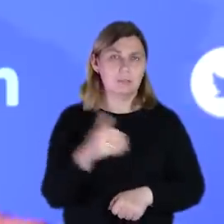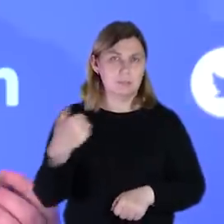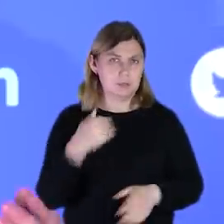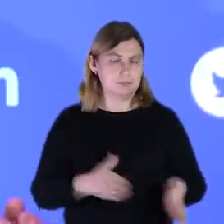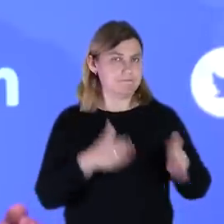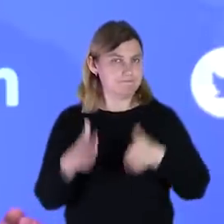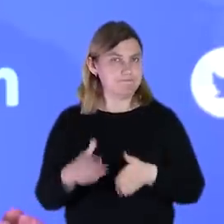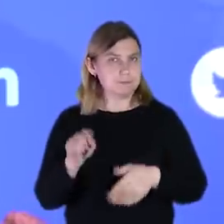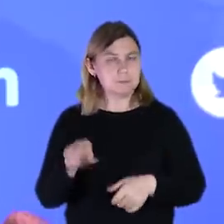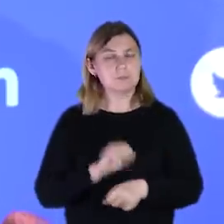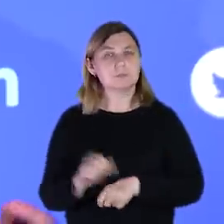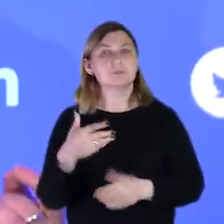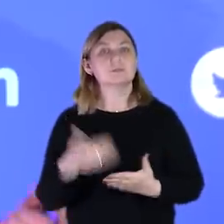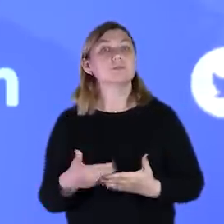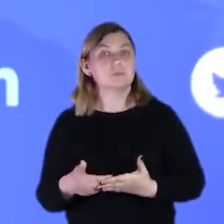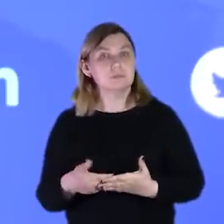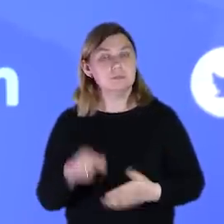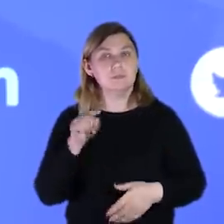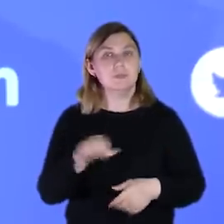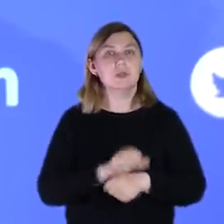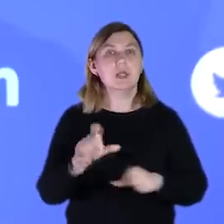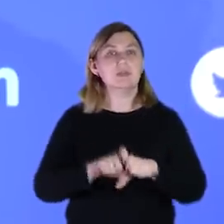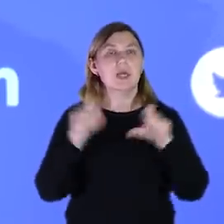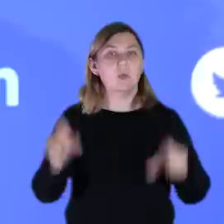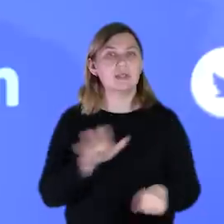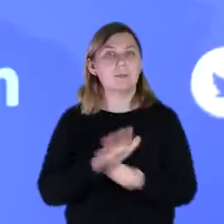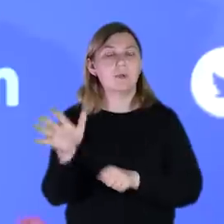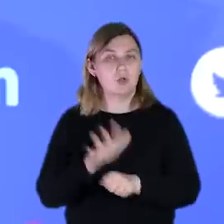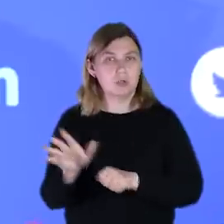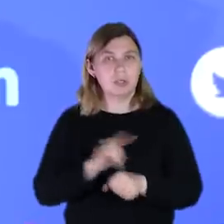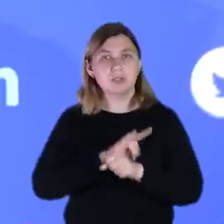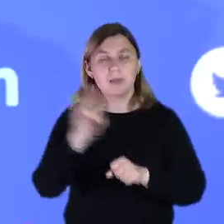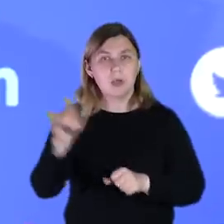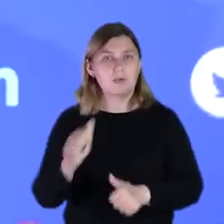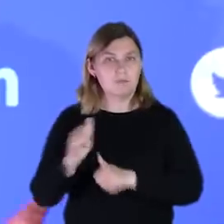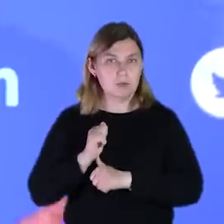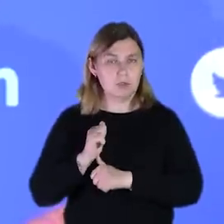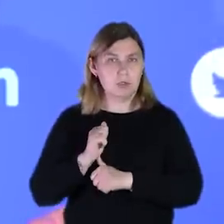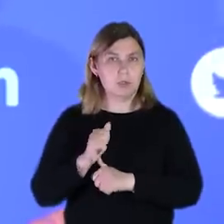Oczywiście dlatego, że tym zakładem produkcyjnym, produkującym samoloty wojskowe, również